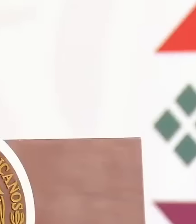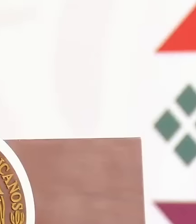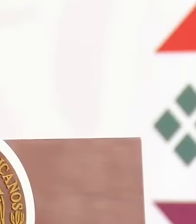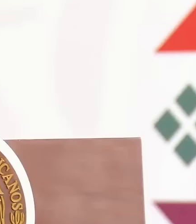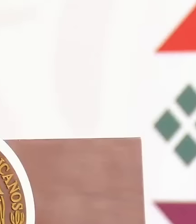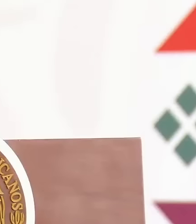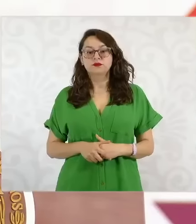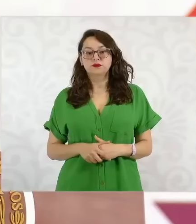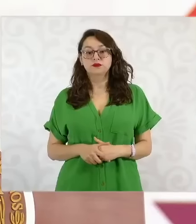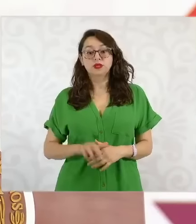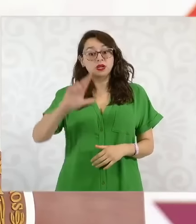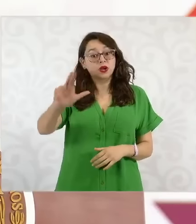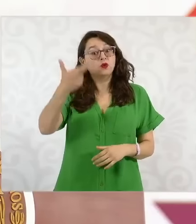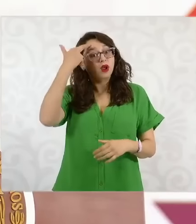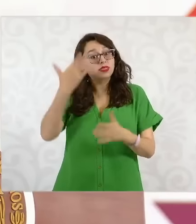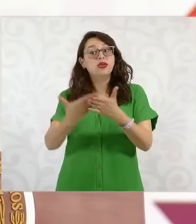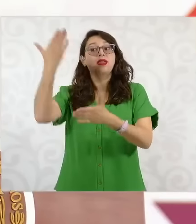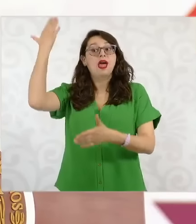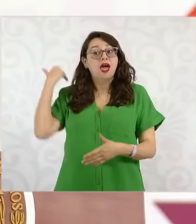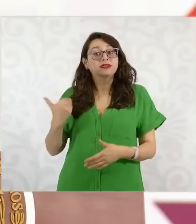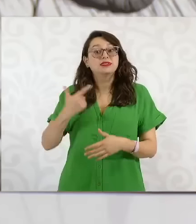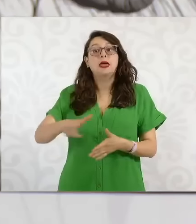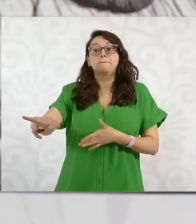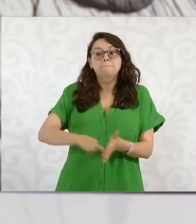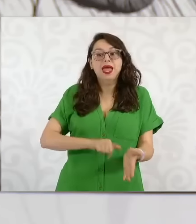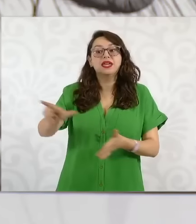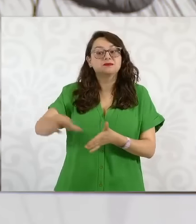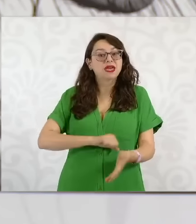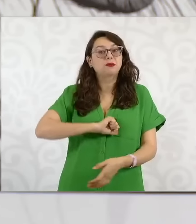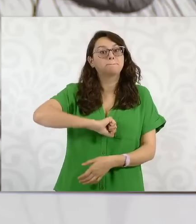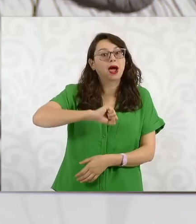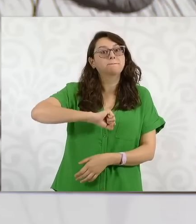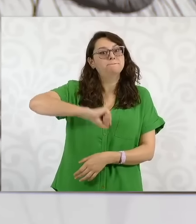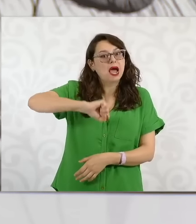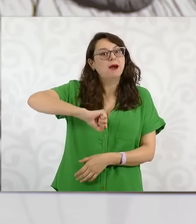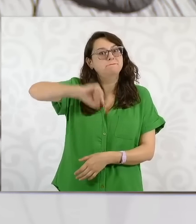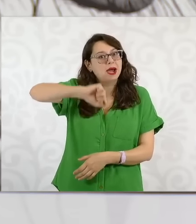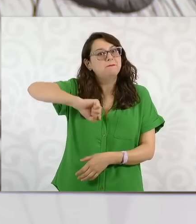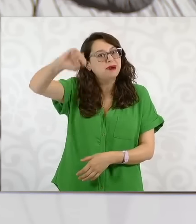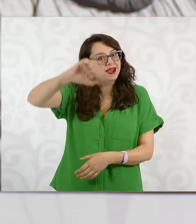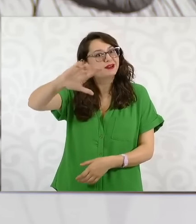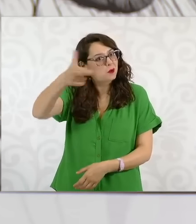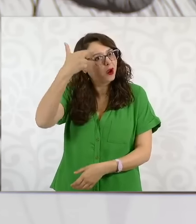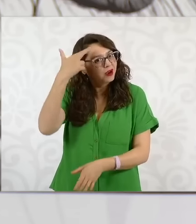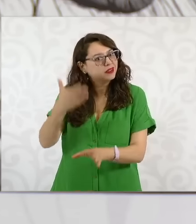llamados gasolinazos. Yo me comprometí a que eh no iba a haber gasolinazos y lo estamos cumpliendo.